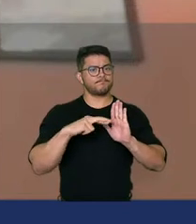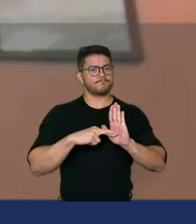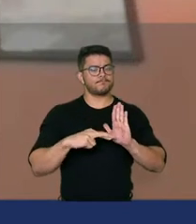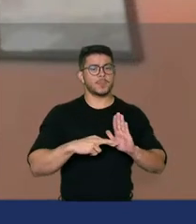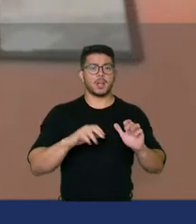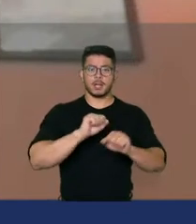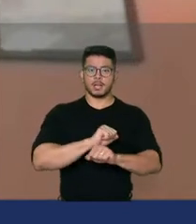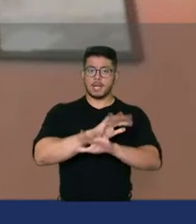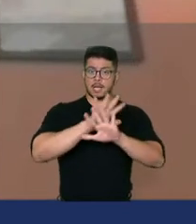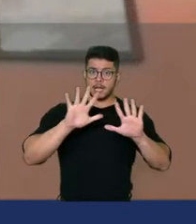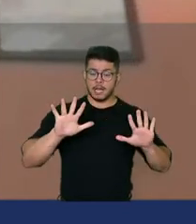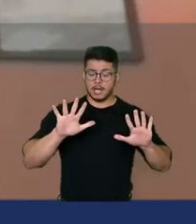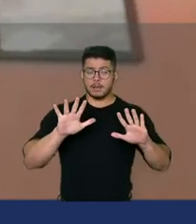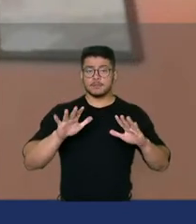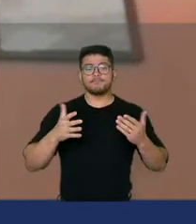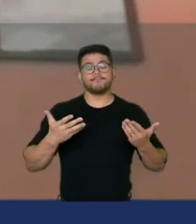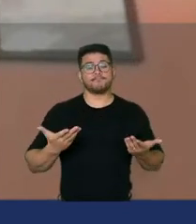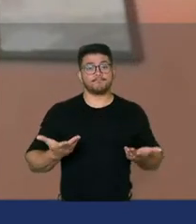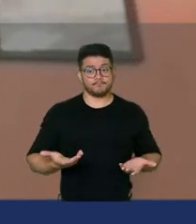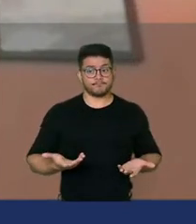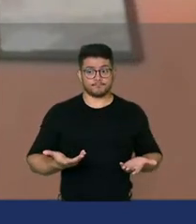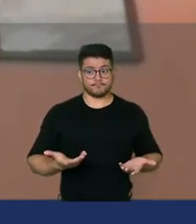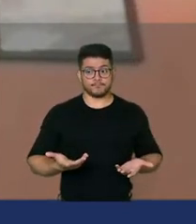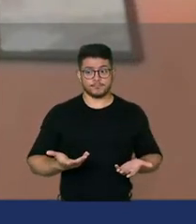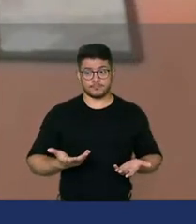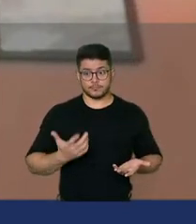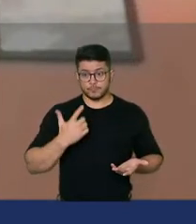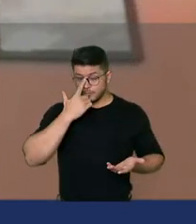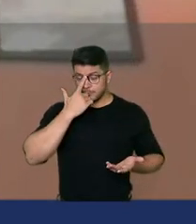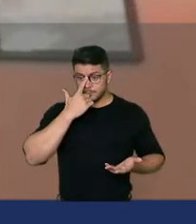SE VÃO TER EDITAIS DE FATO AÍ CRITERIOSOS E QUE BUSCAM O MELHOR PARA A POPULAÇÃO AO DECIDIR OS PROJETOS